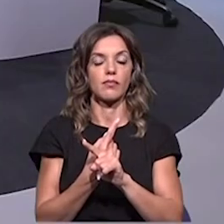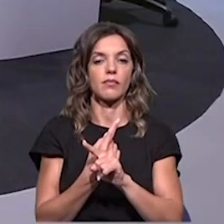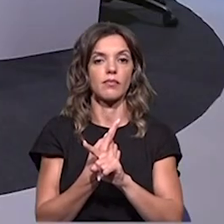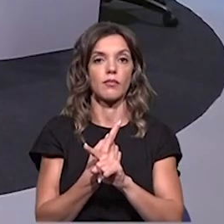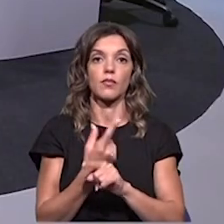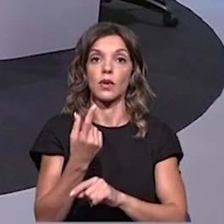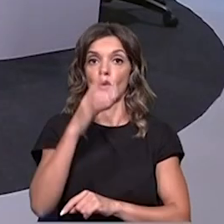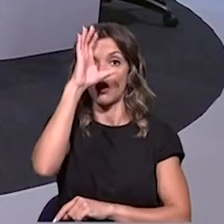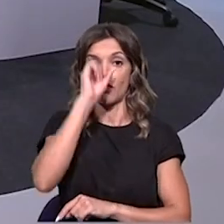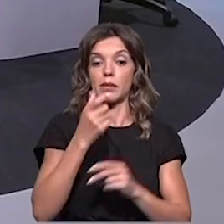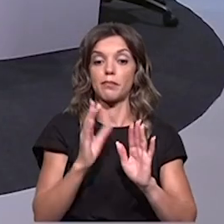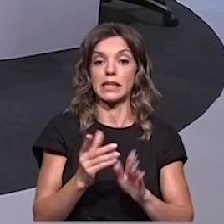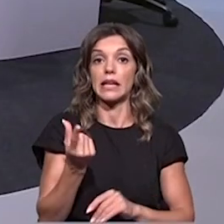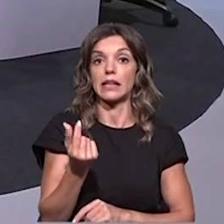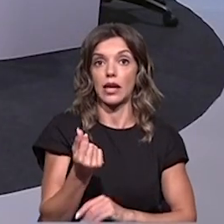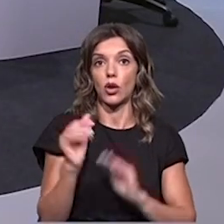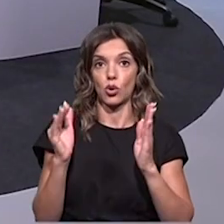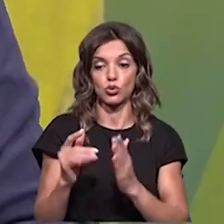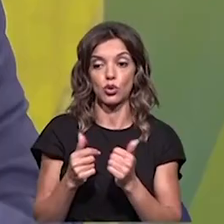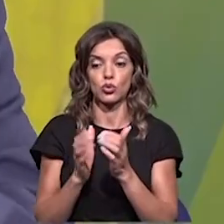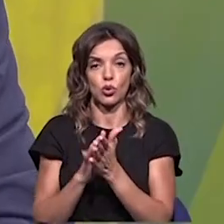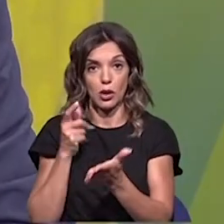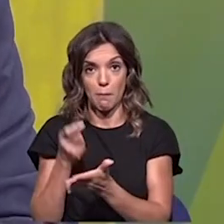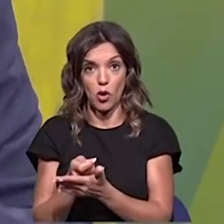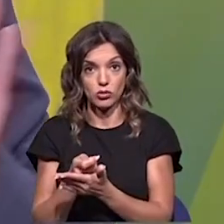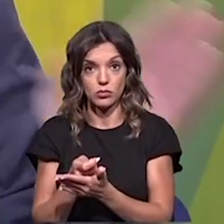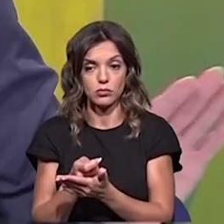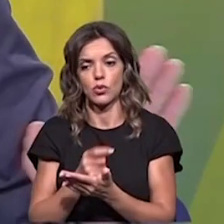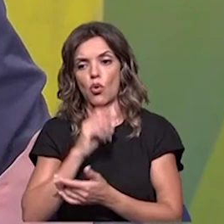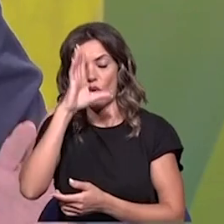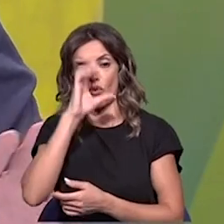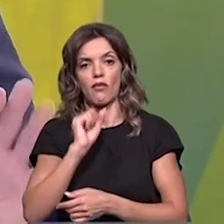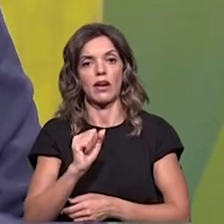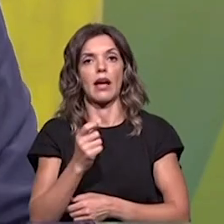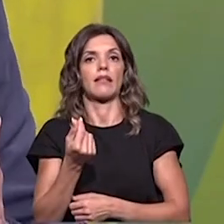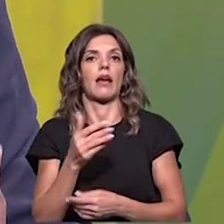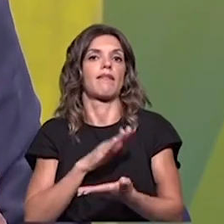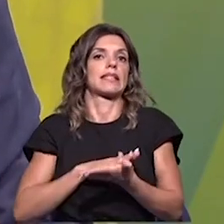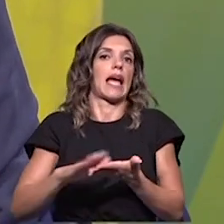Vamos reduzir agora os impostos todos, e mais alguns… Claro, tem que ter receita… … e o estado fica sem dinheiro para poder gerir isso.